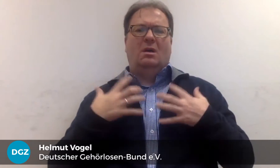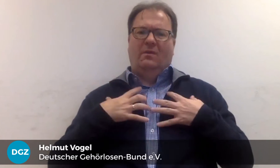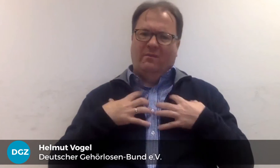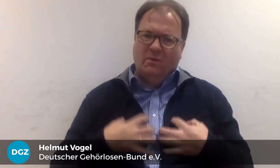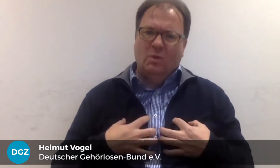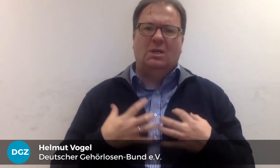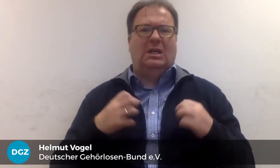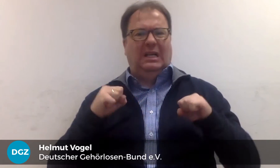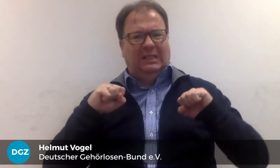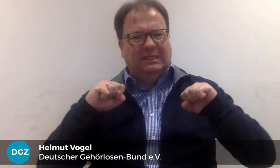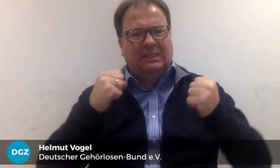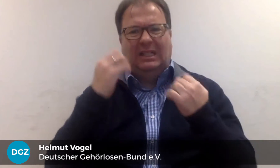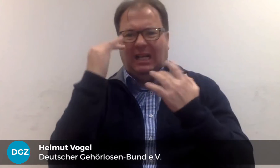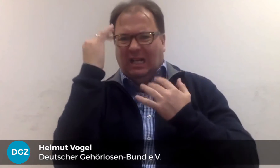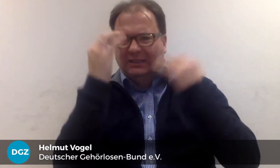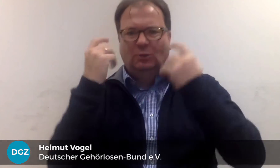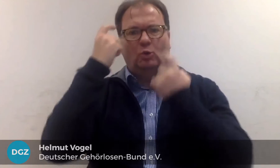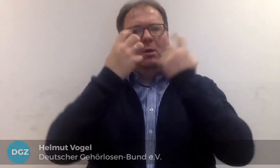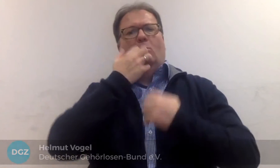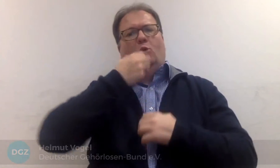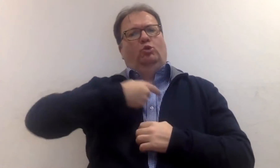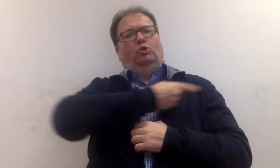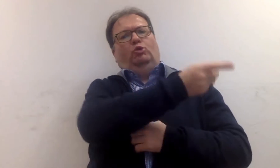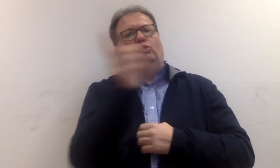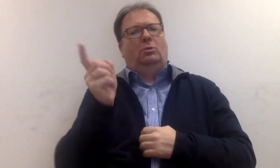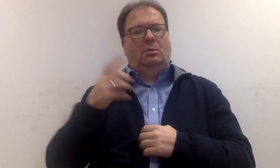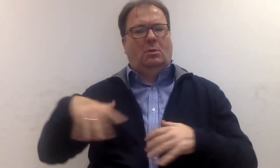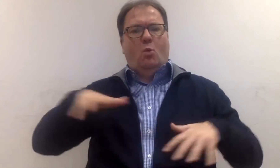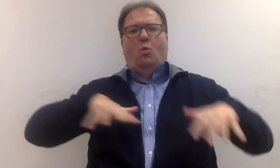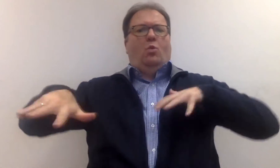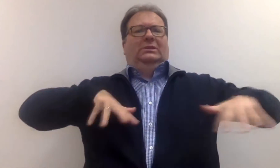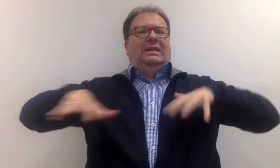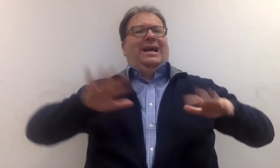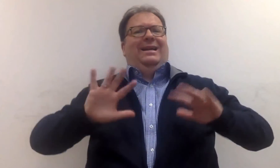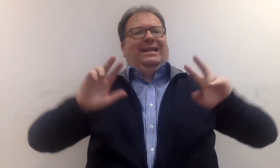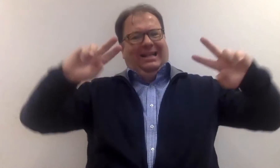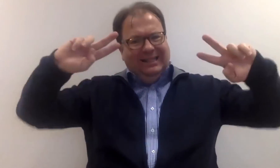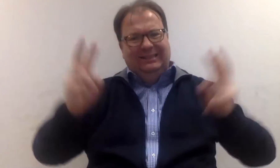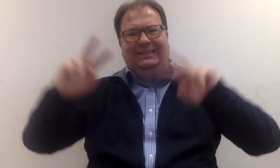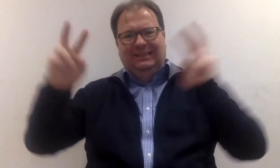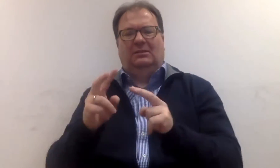Dies war mit viel Frust, Arbeit und Sorgen verbunden. Man wollte die Unsicherheit bei den Leuten reduzieren.